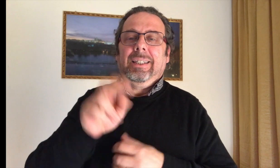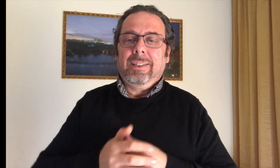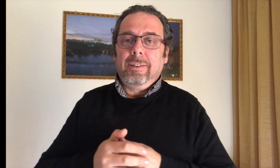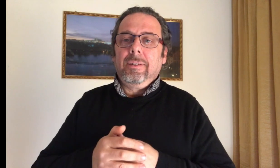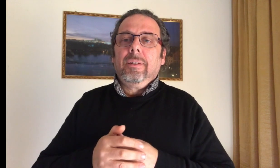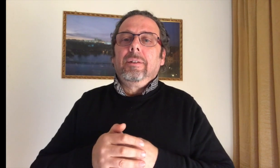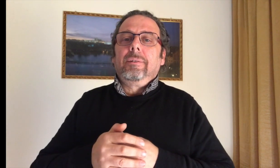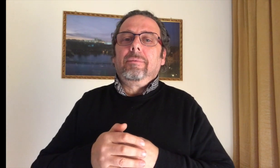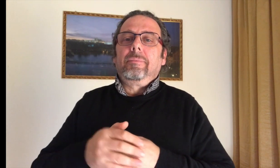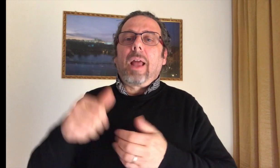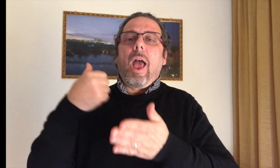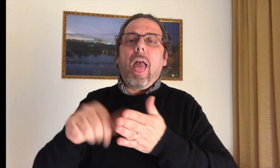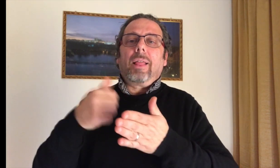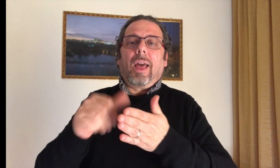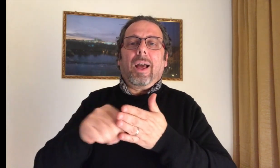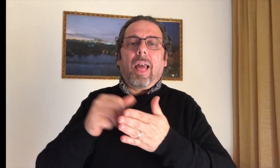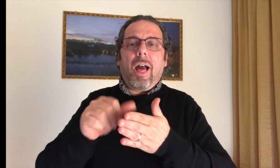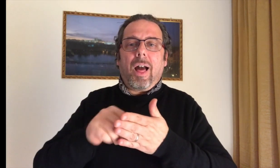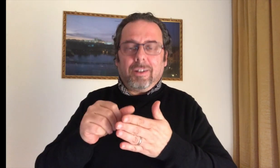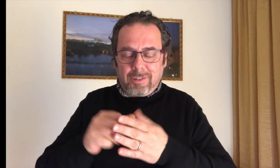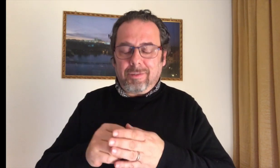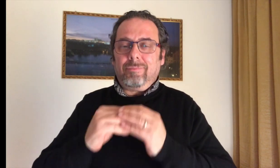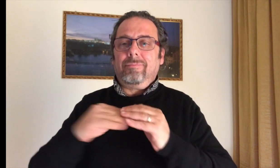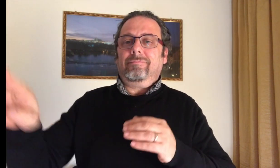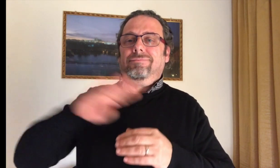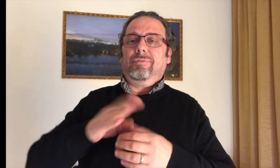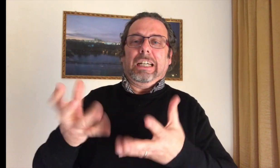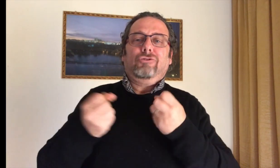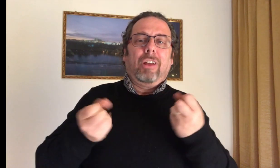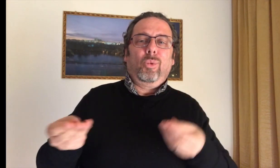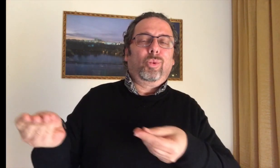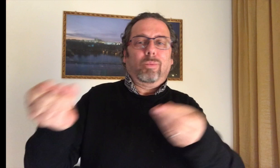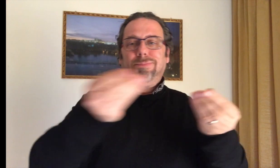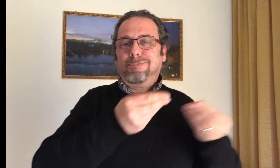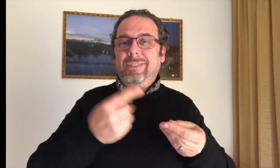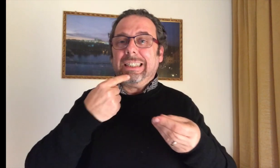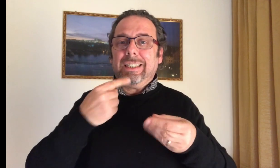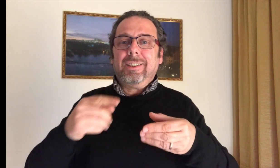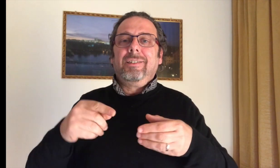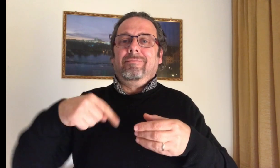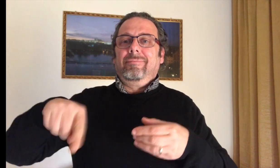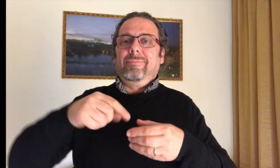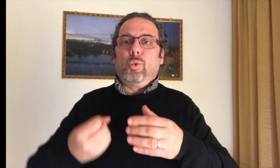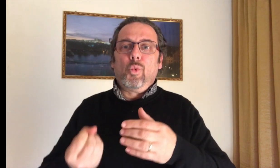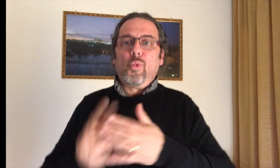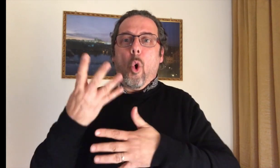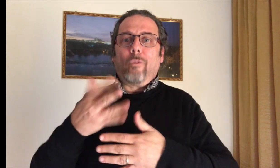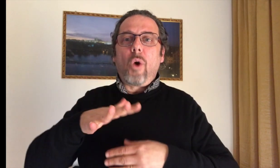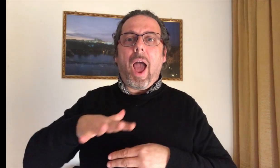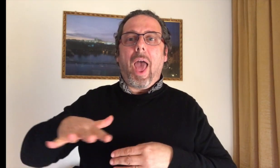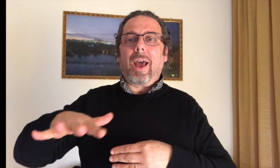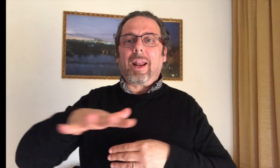ricevo la lettera dalla Sede Centrale ENS di Roma nella quale si evince l’attivazione di una nuova AREA,